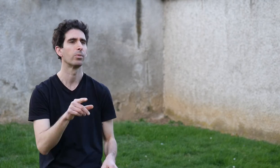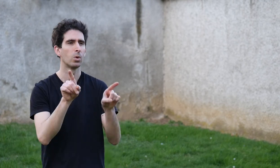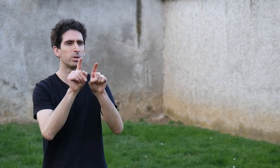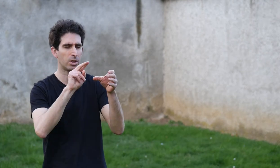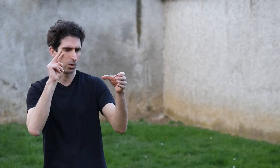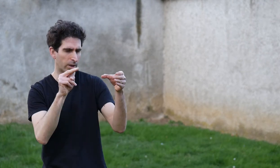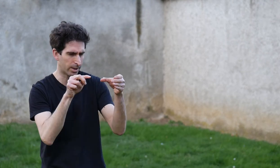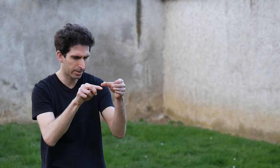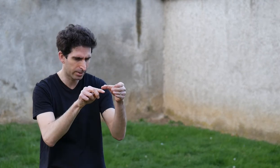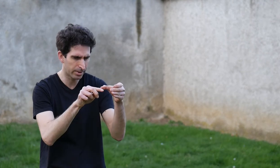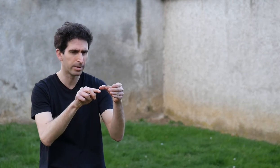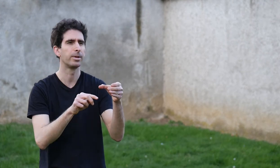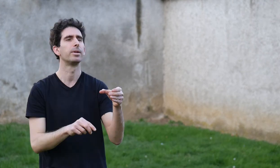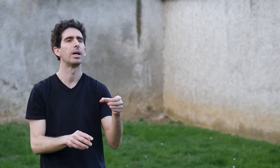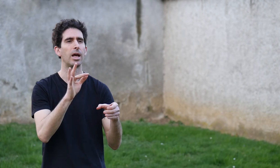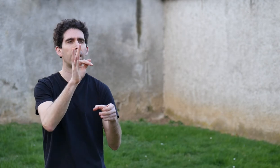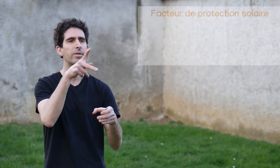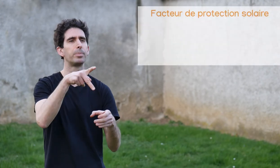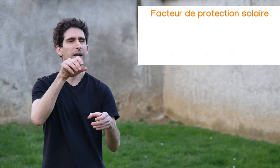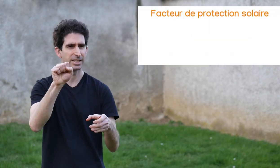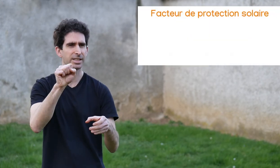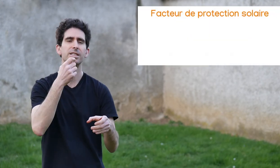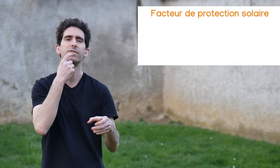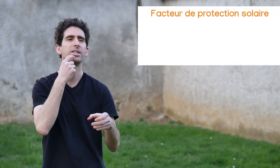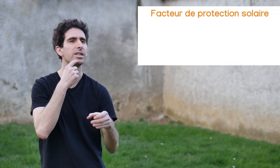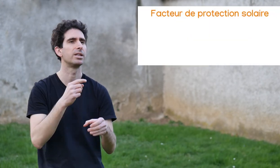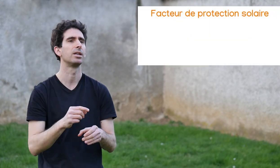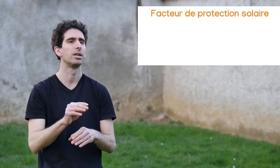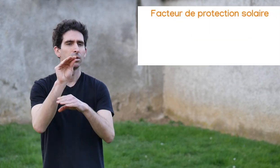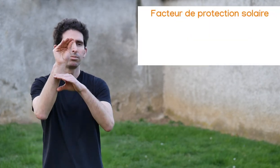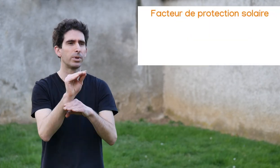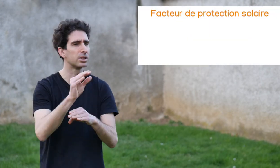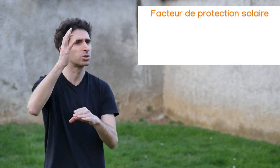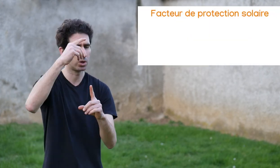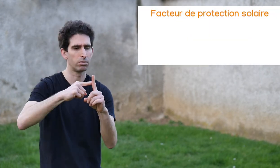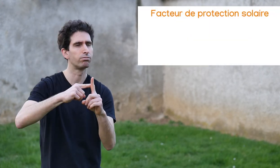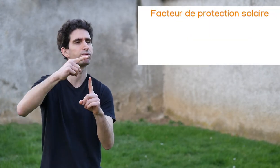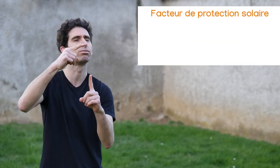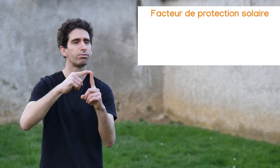Aussi, regarder le FPS ou facteur de protection solaire.